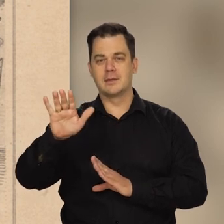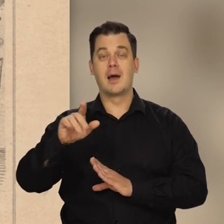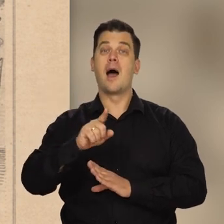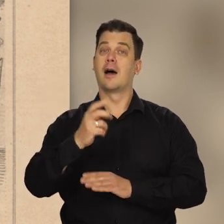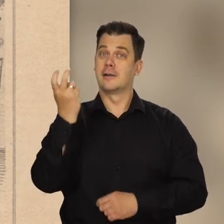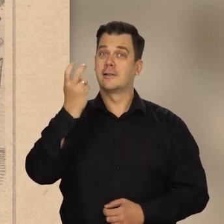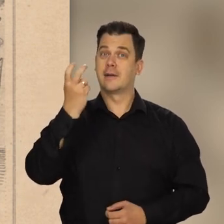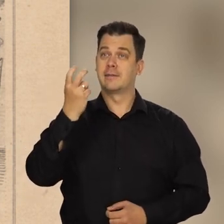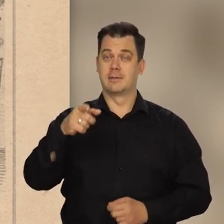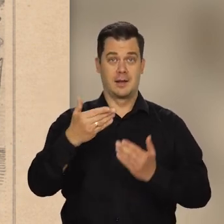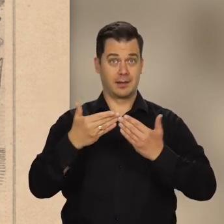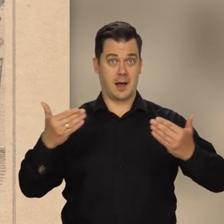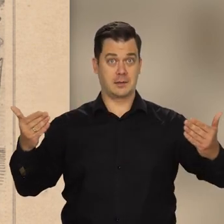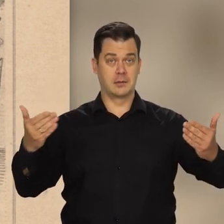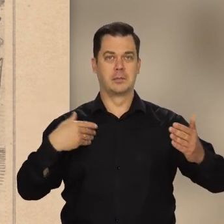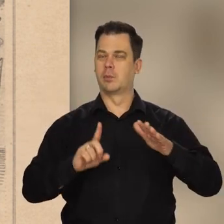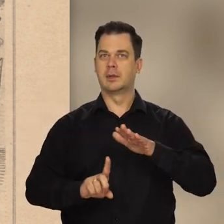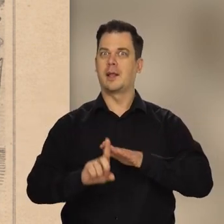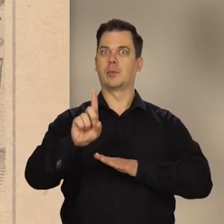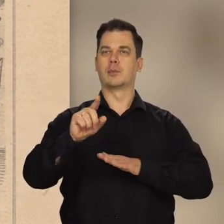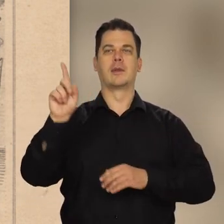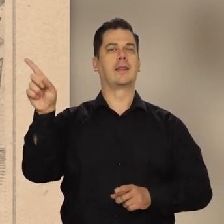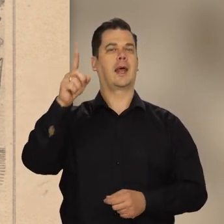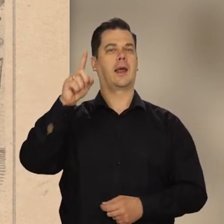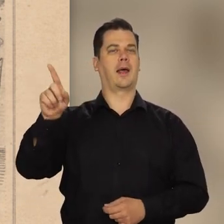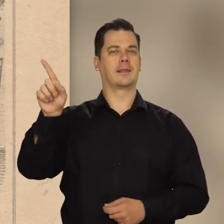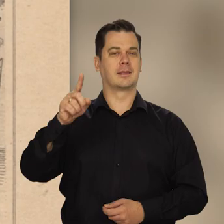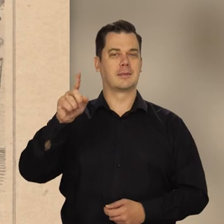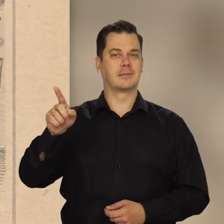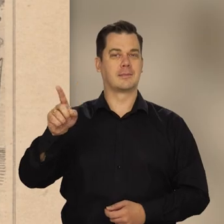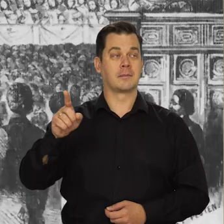ale też, co ciekawe, to właśnie w naszym Teatrze zadebiutował jako dyrygent.